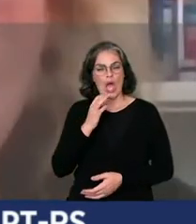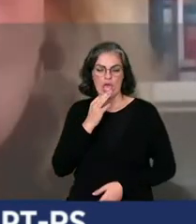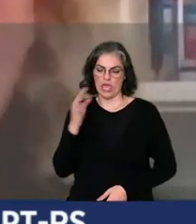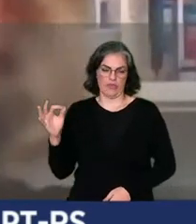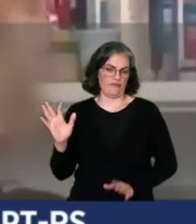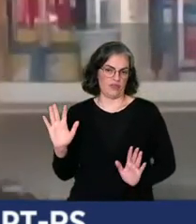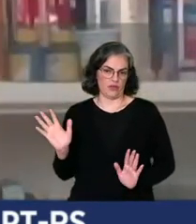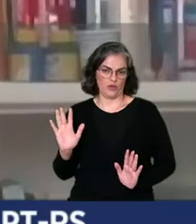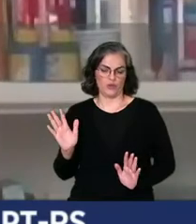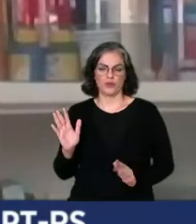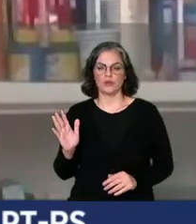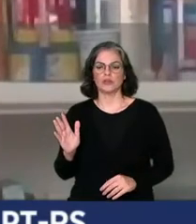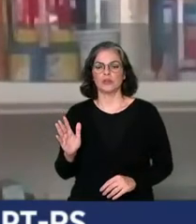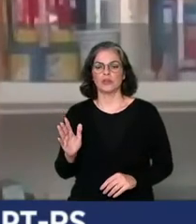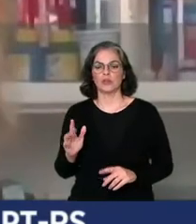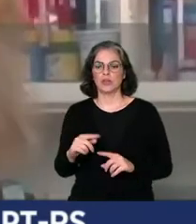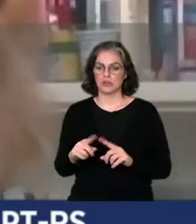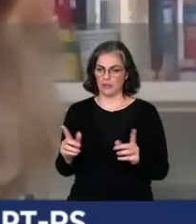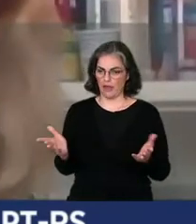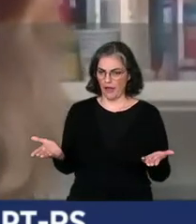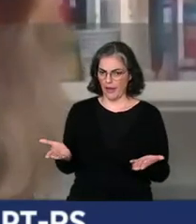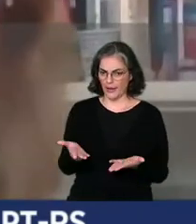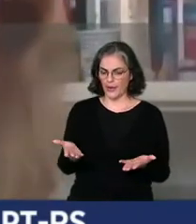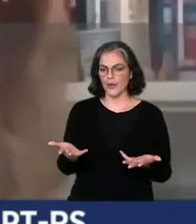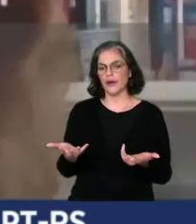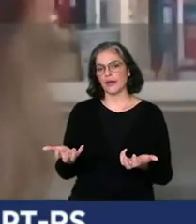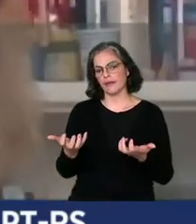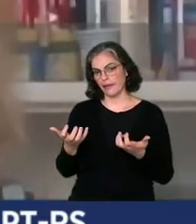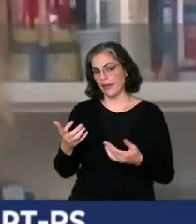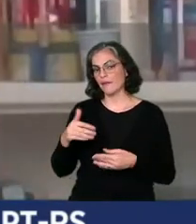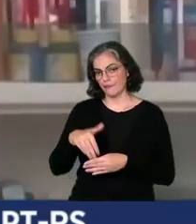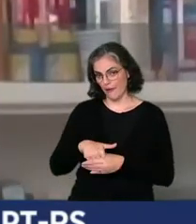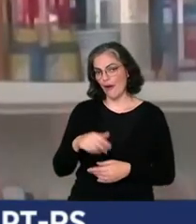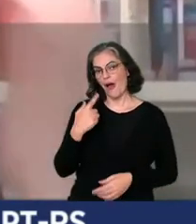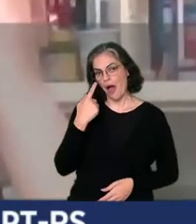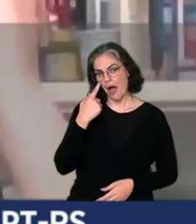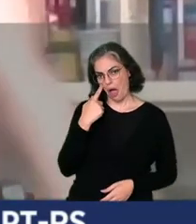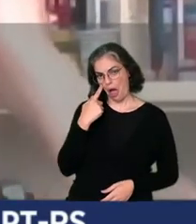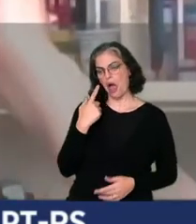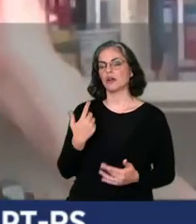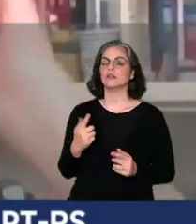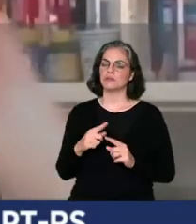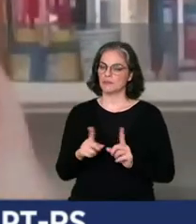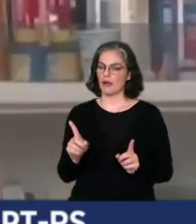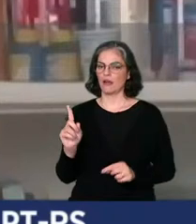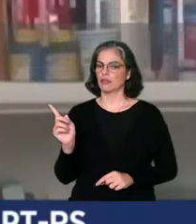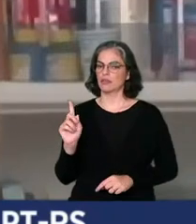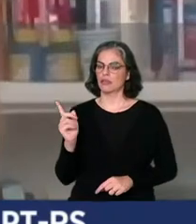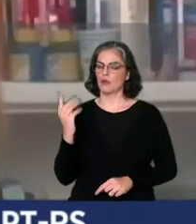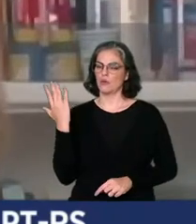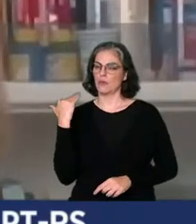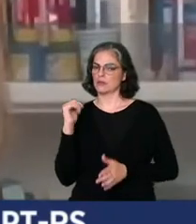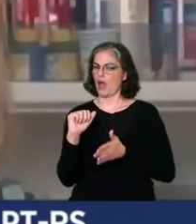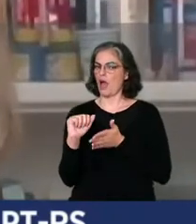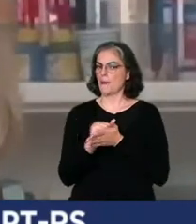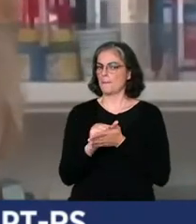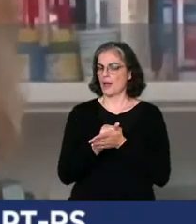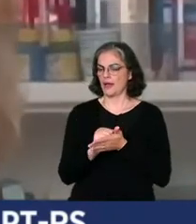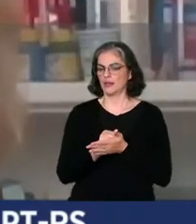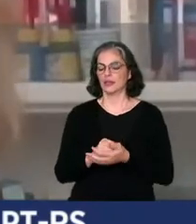CULTURA, MAS AGORA NÓS QUEREMOS O VOTO DE TODOS, DE TODAS, NO ENTANTO NÃO SE APAGA QUE NÓS ESTAMOS AQUI